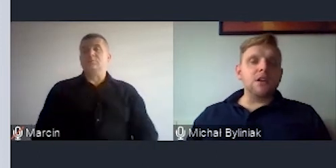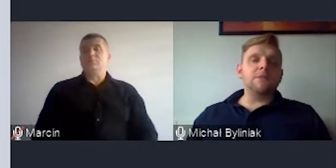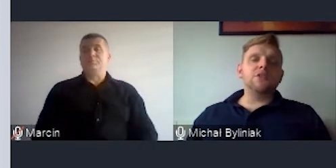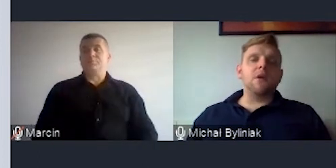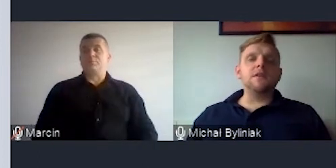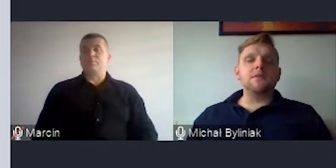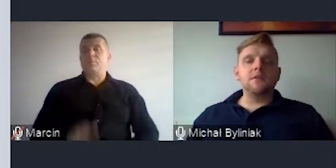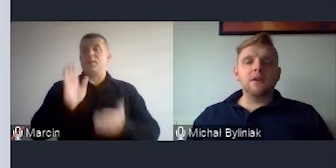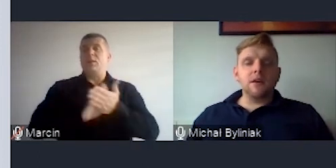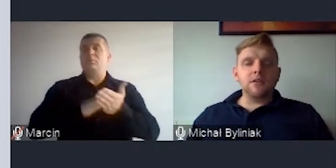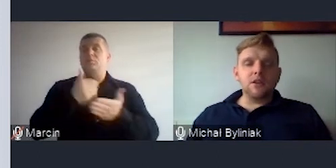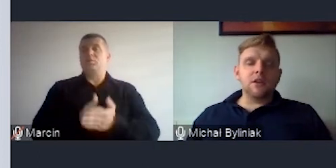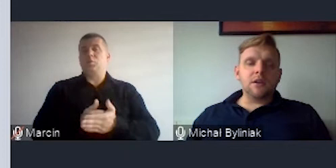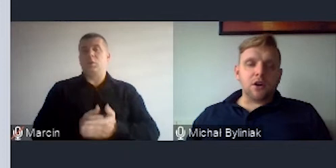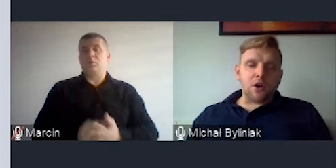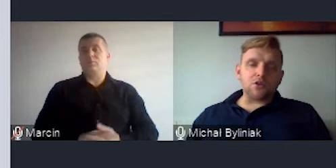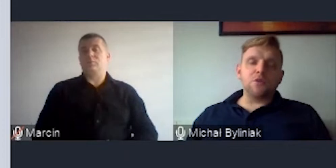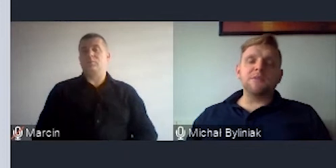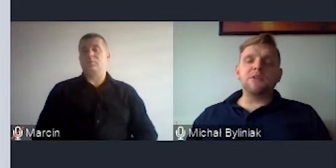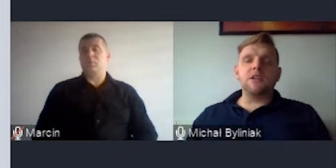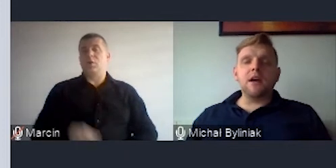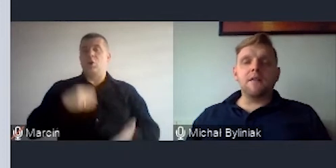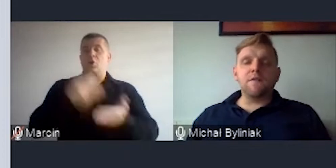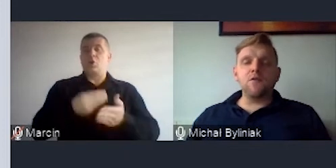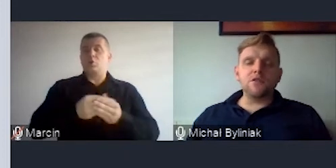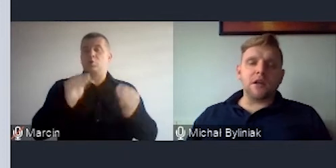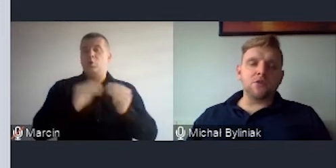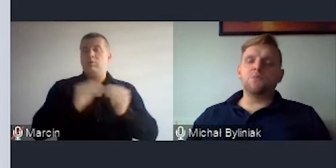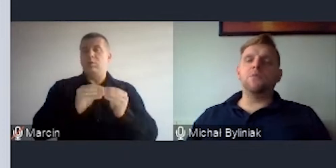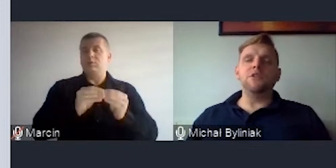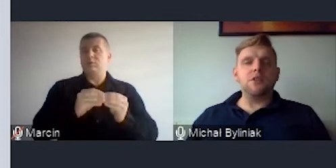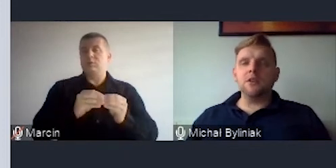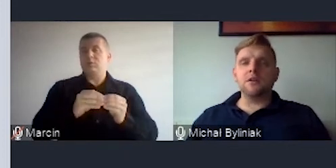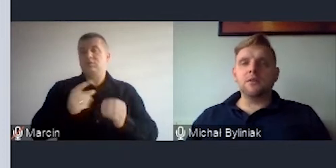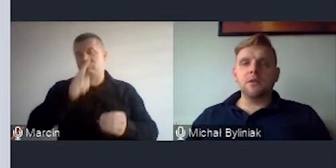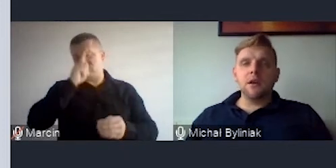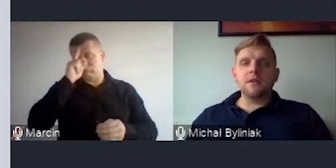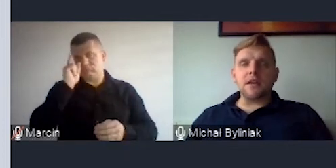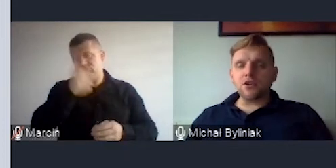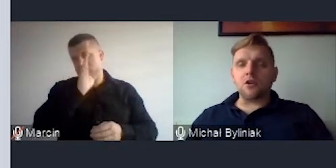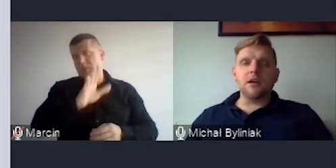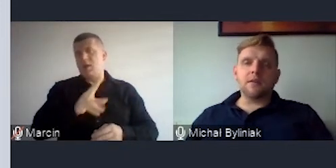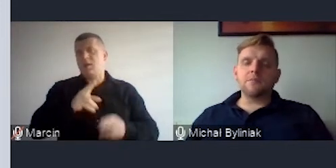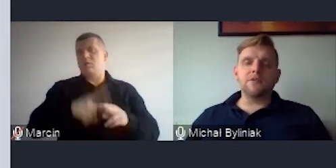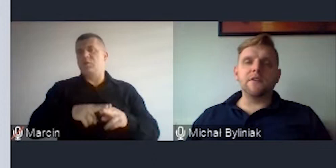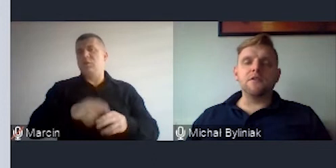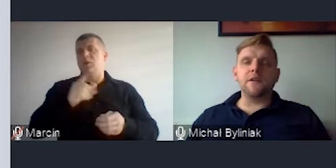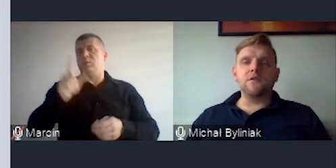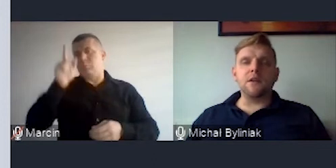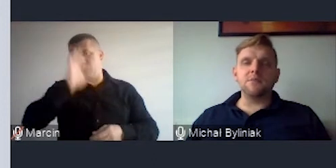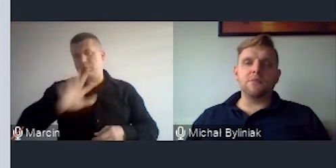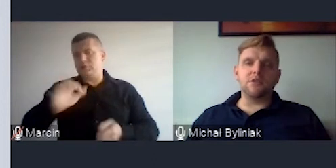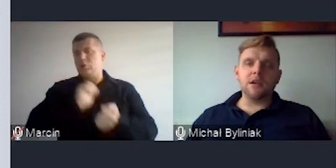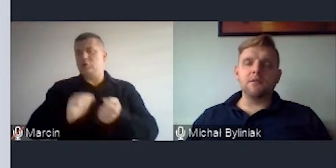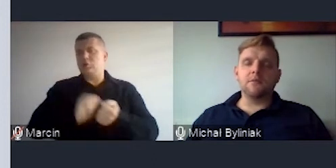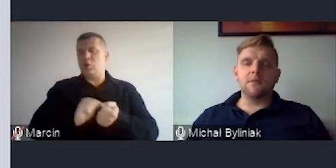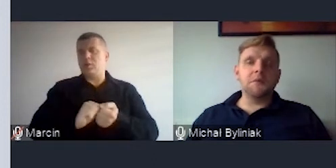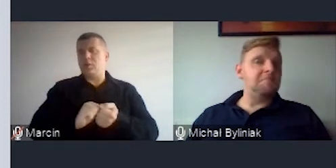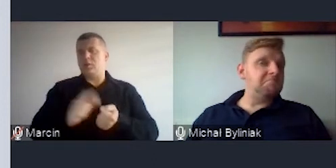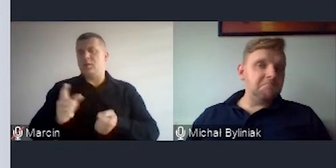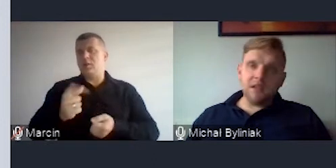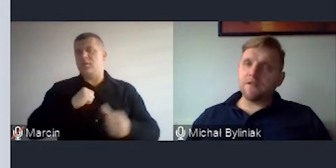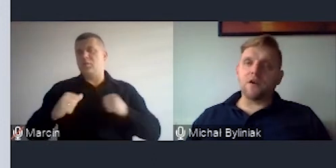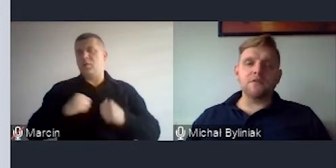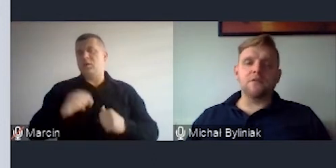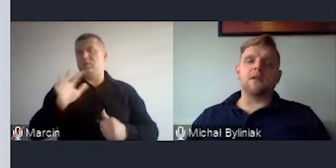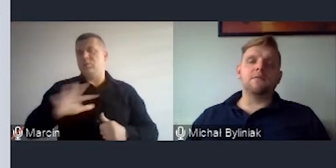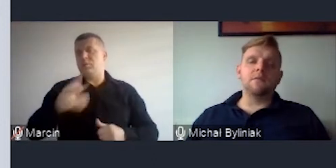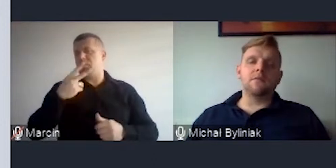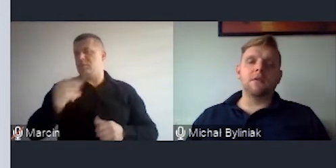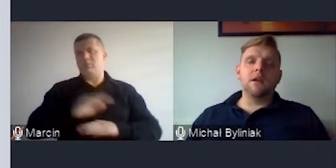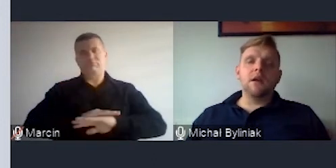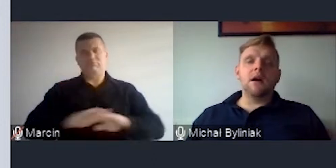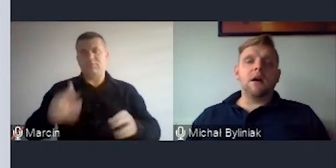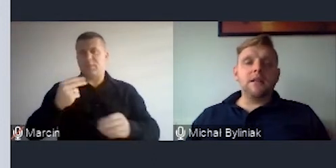że na przykład koszty ubezpieczenia funkcjonariuszy publicznych za szkodę przy wykonywaniu władzy publicznej, nie wchodzą w grę.